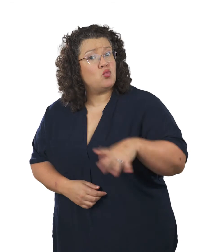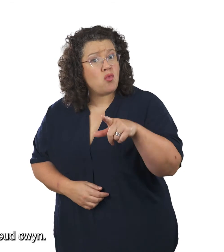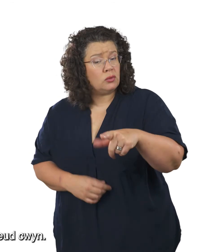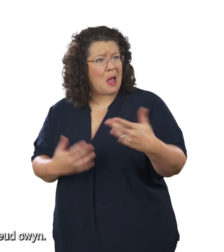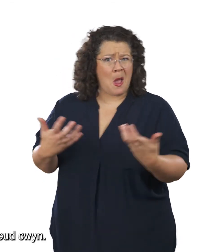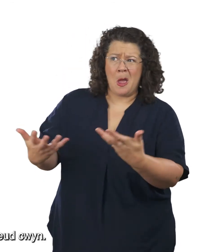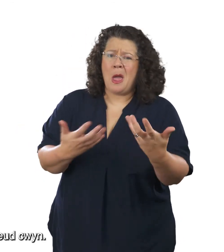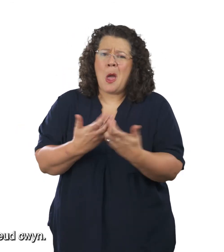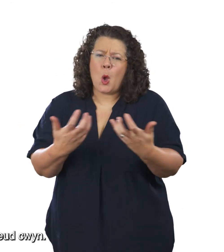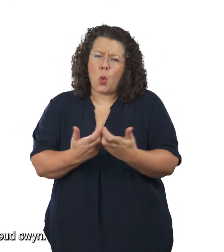Gwneud cwyn.